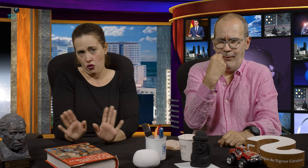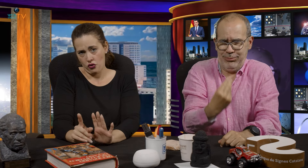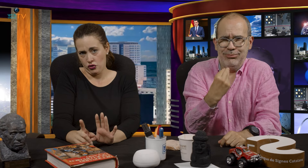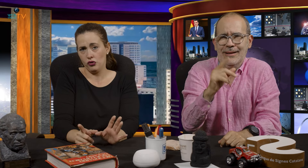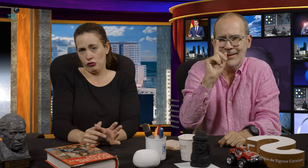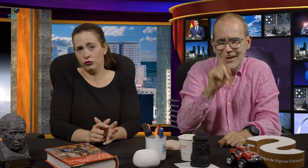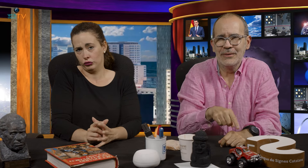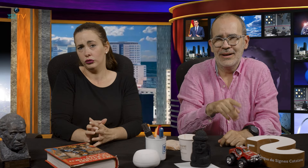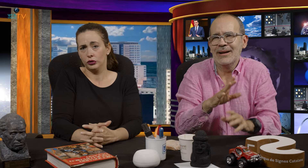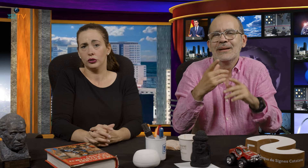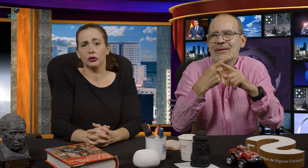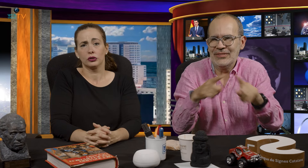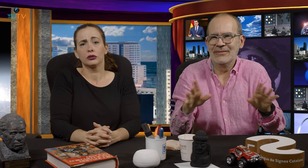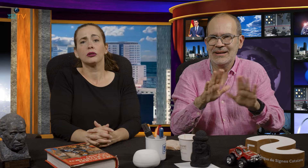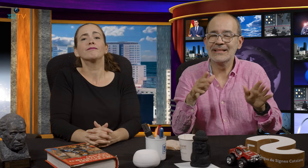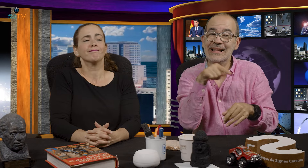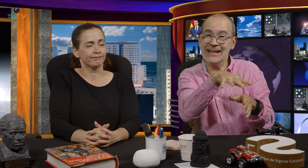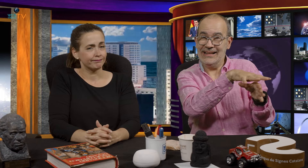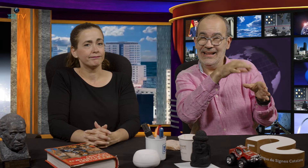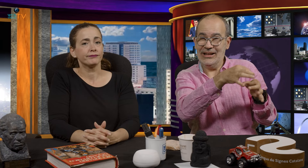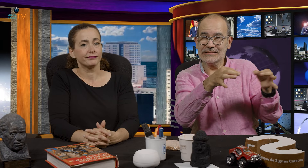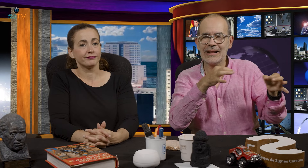También son unas islas fantásticas. Básicamente son diferentes.